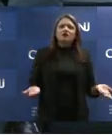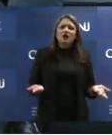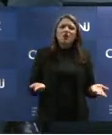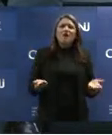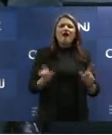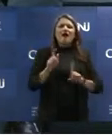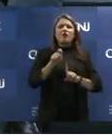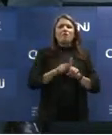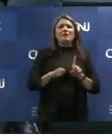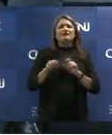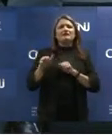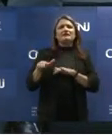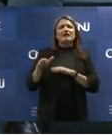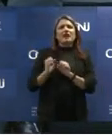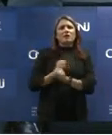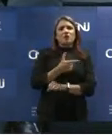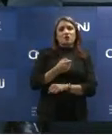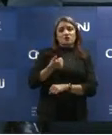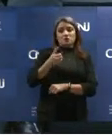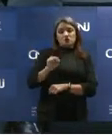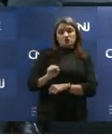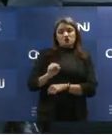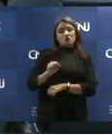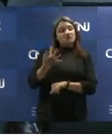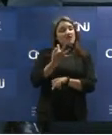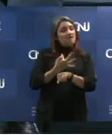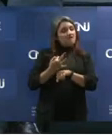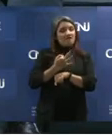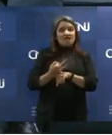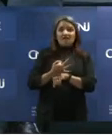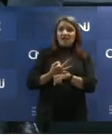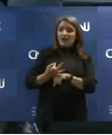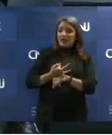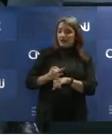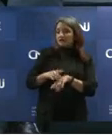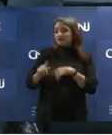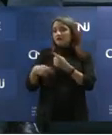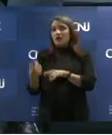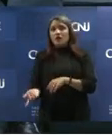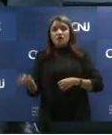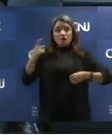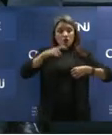Ela tira férias e descobriu em seguida, em novembro de 2018, a neoplasia,